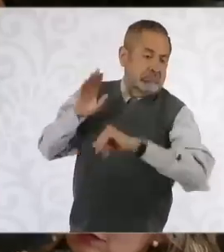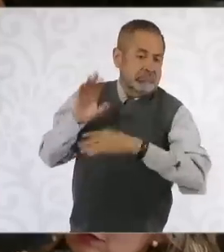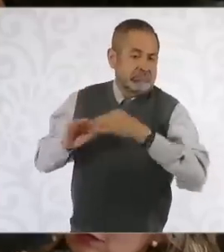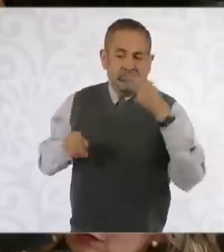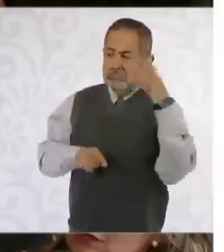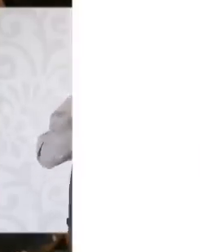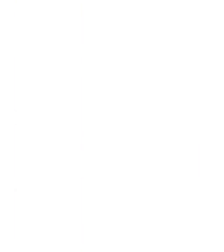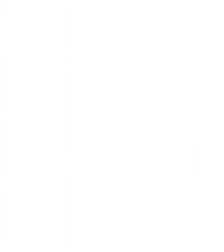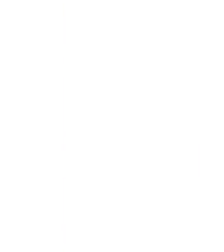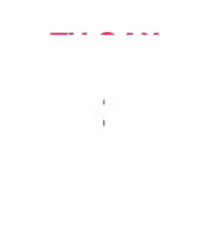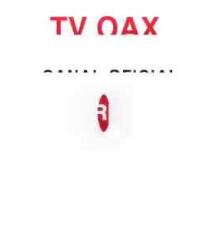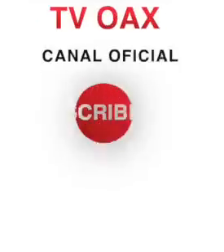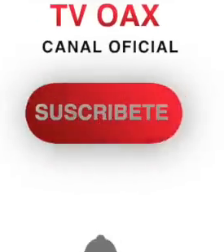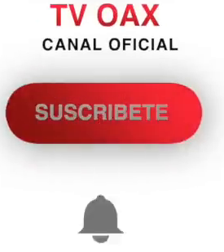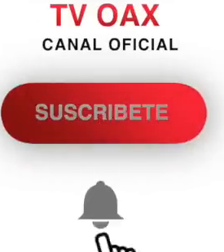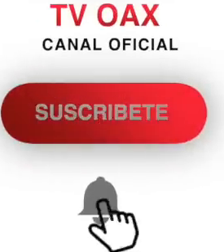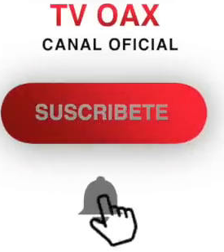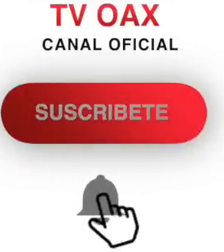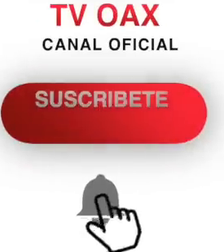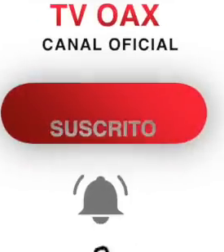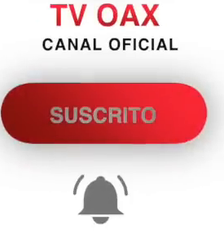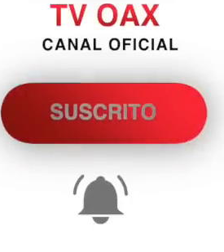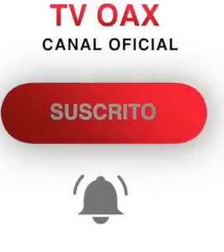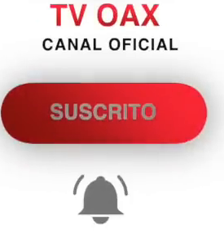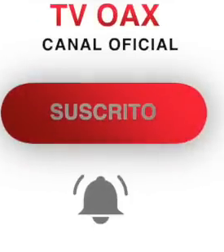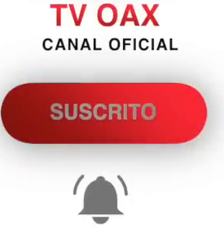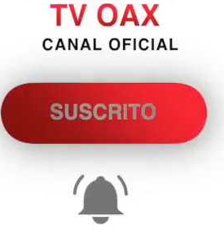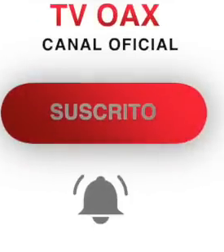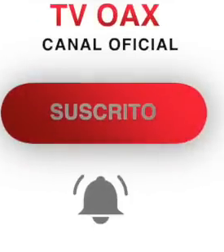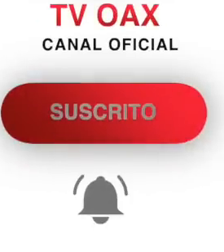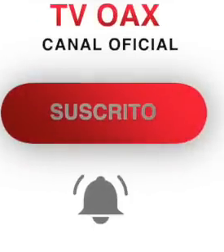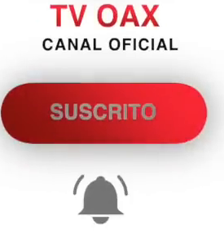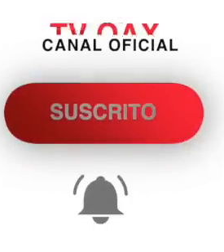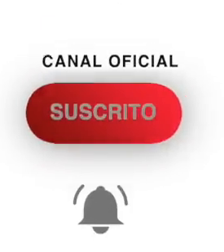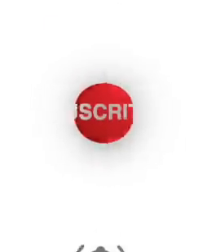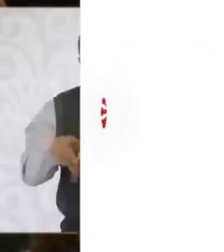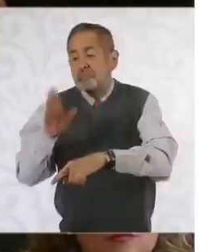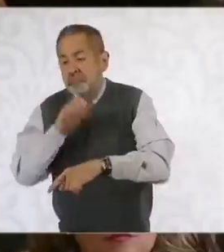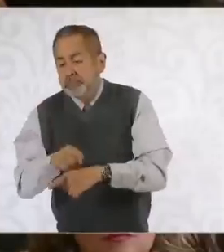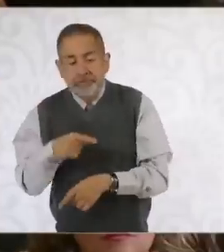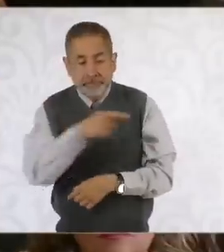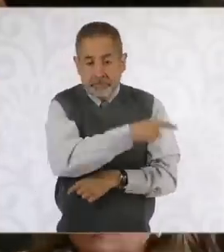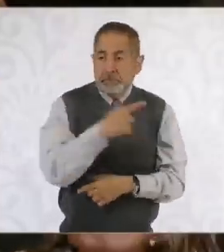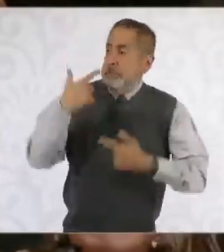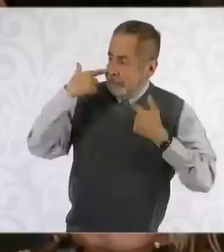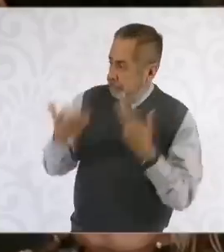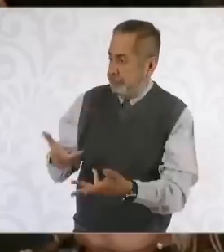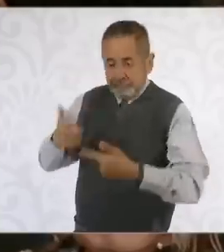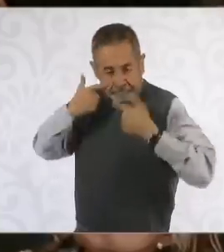el anuncio de lo que hablamos de mudis Entonces es es es el discurso de la derecha pese a lo que está